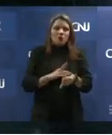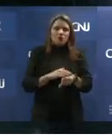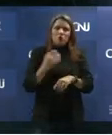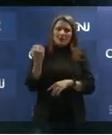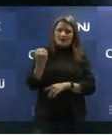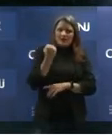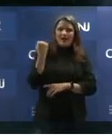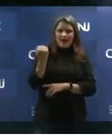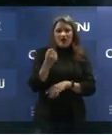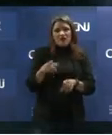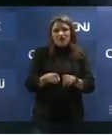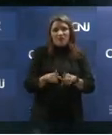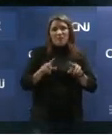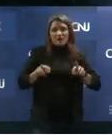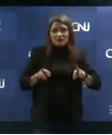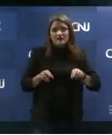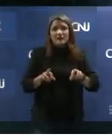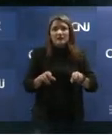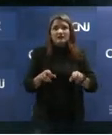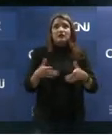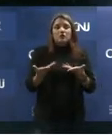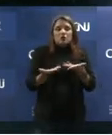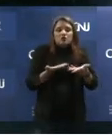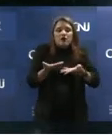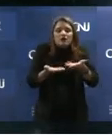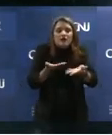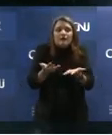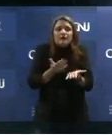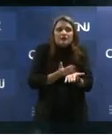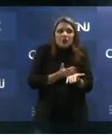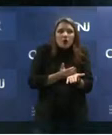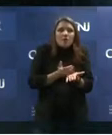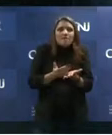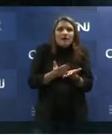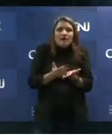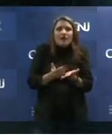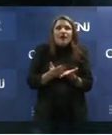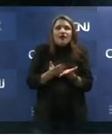O tratamento você começa a alguns meses após a doença começar a se manifestar.